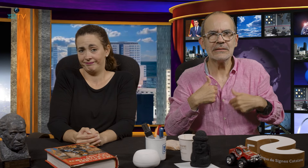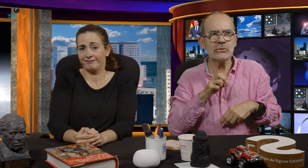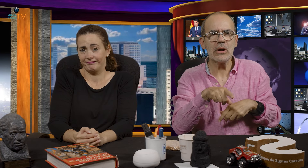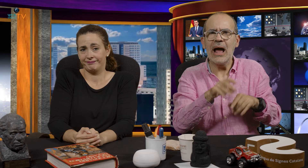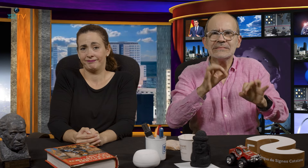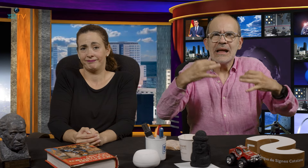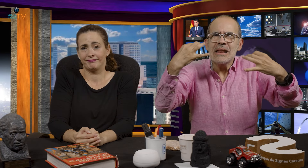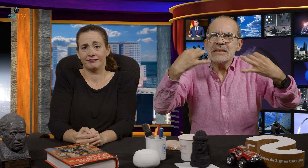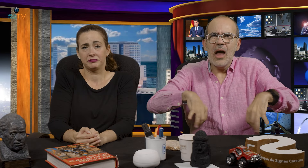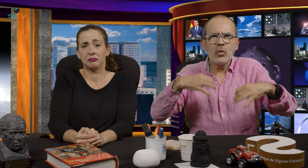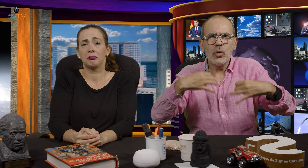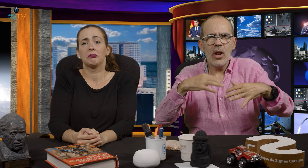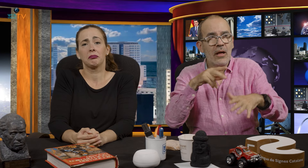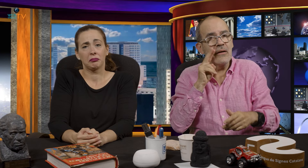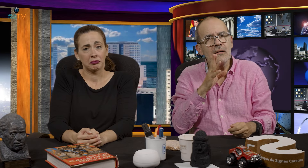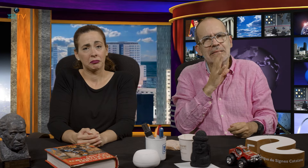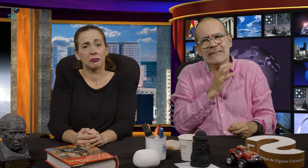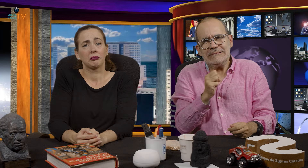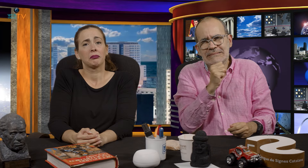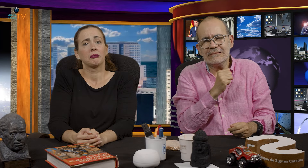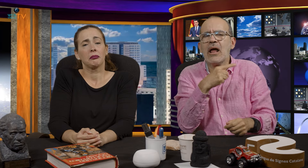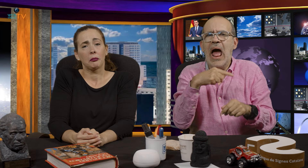Todo era natural, fue fascinante.